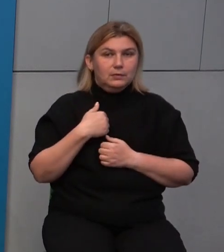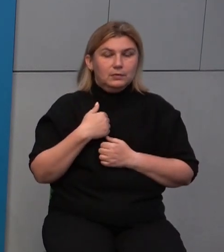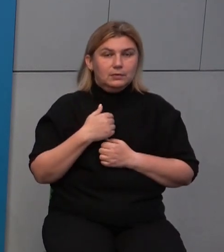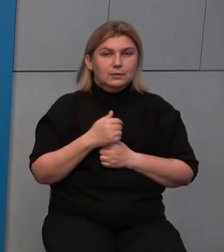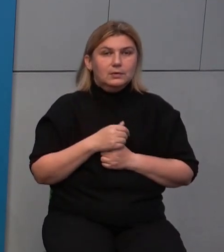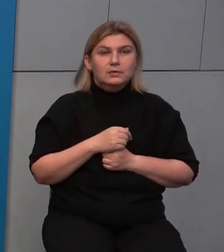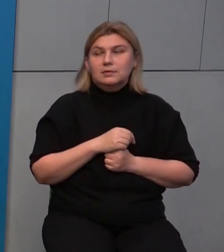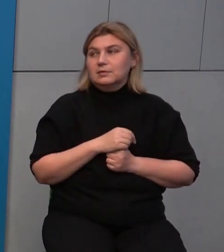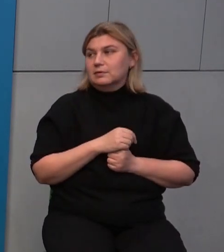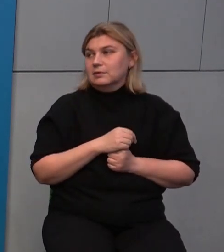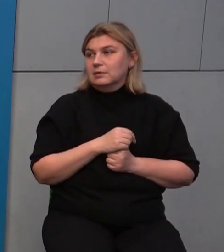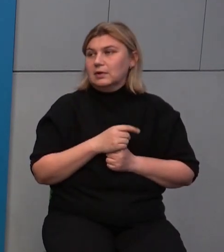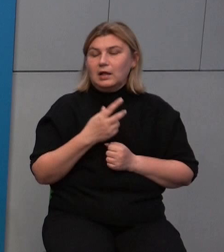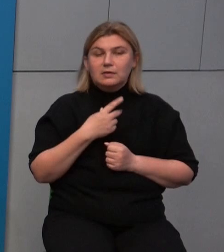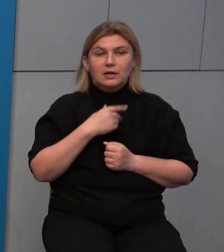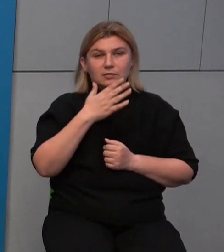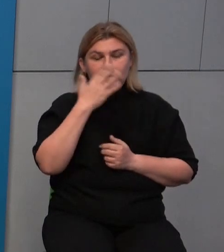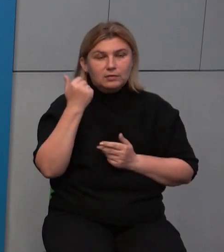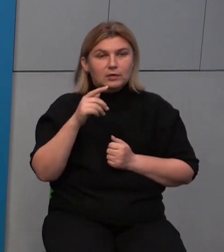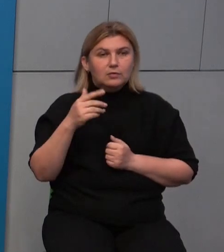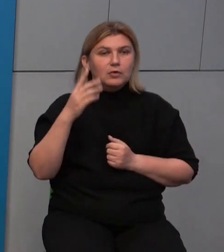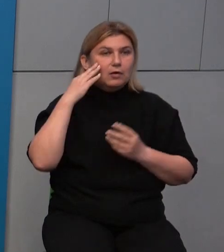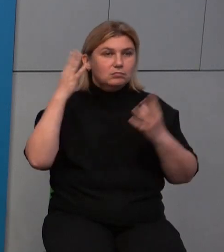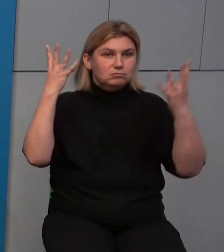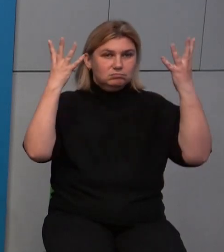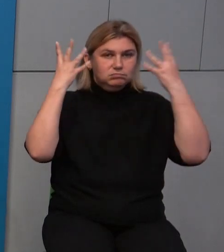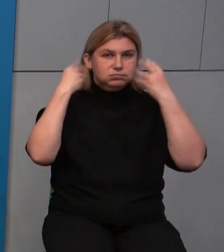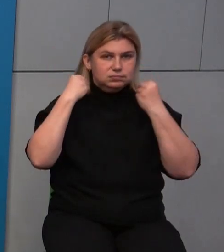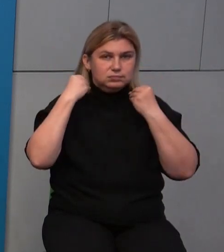ale nie doceniamy też tego, że on tracił słuch,